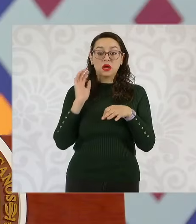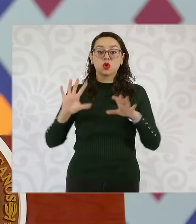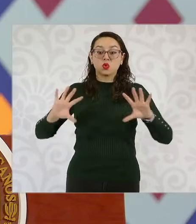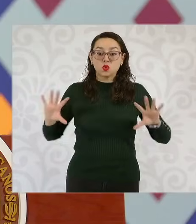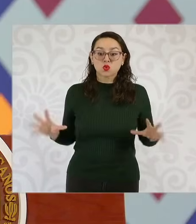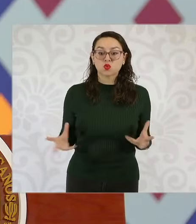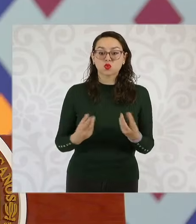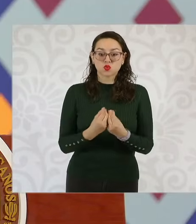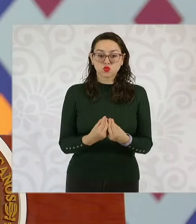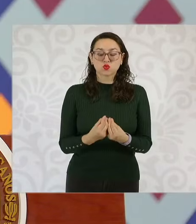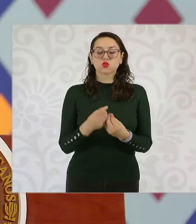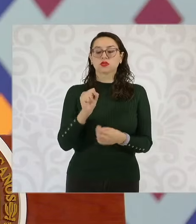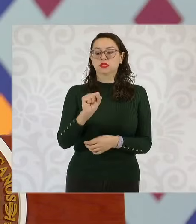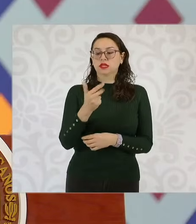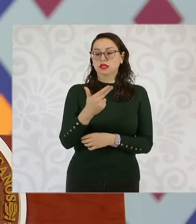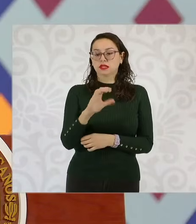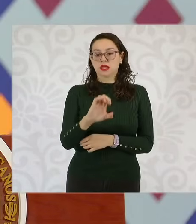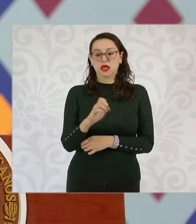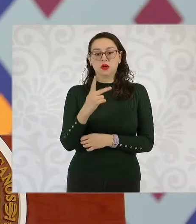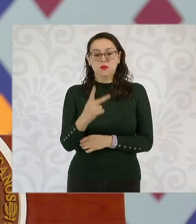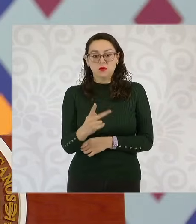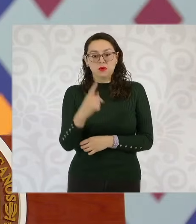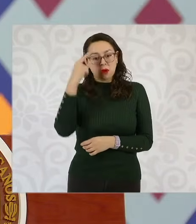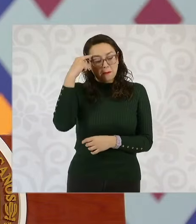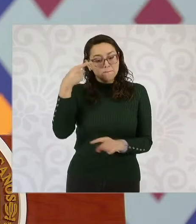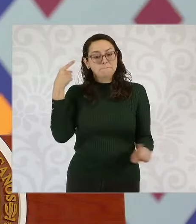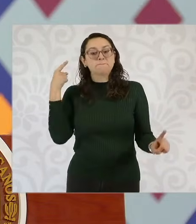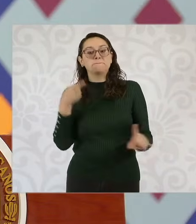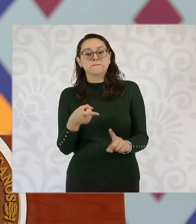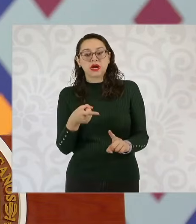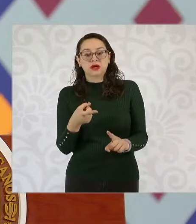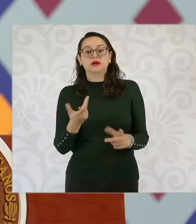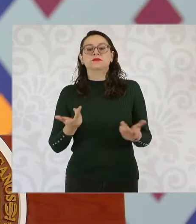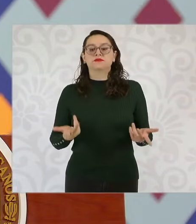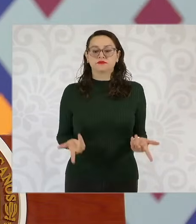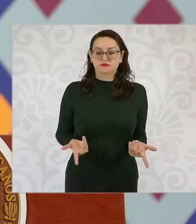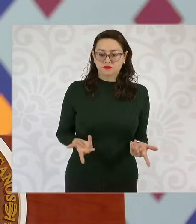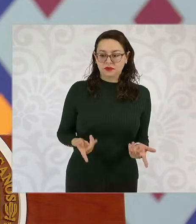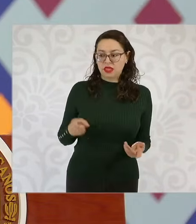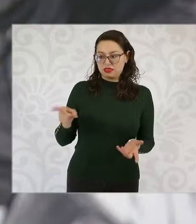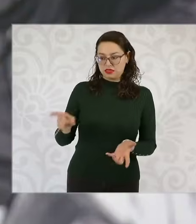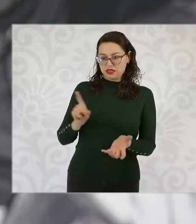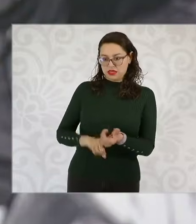la Secretaría de Hacienda en los mecanismos para hacer frente a los pasivos de la empresa es decir